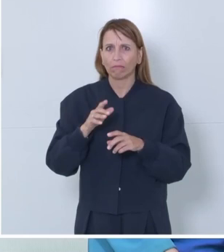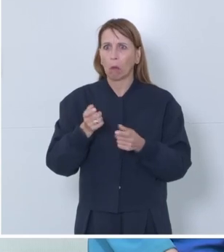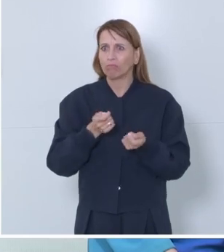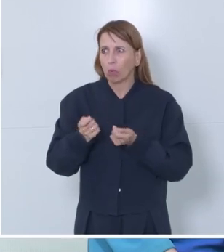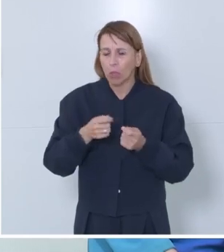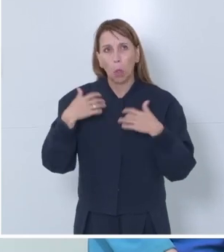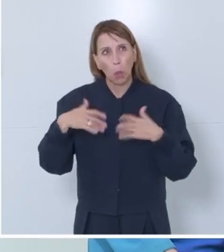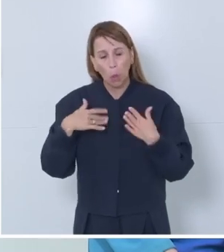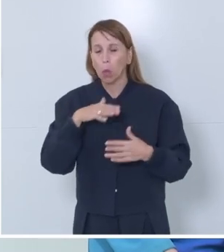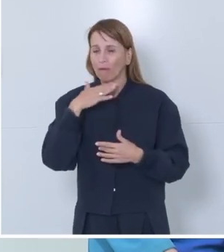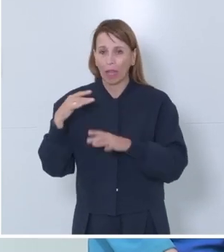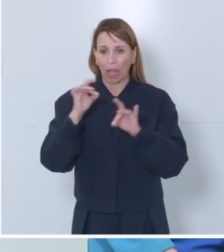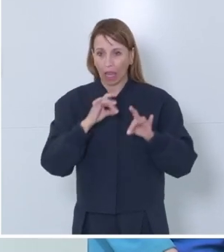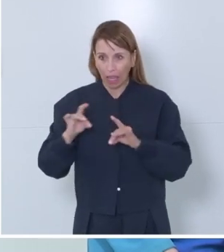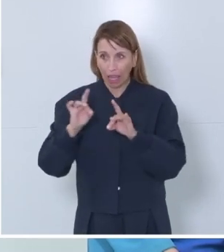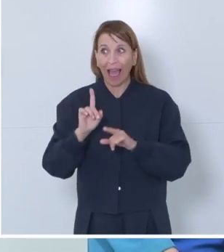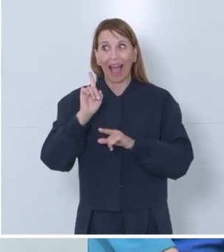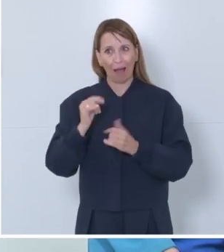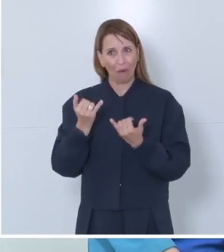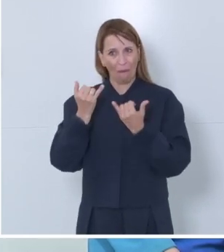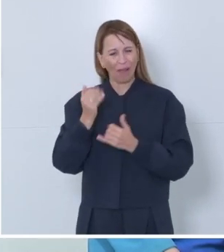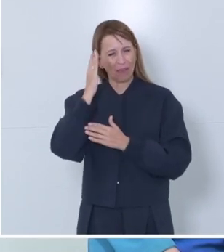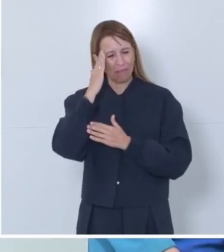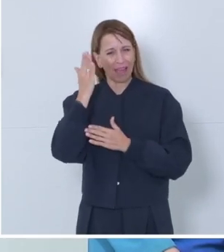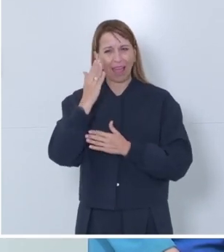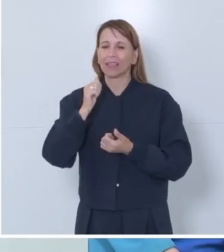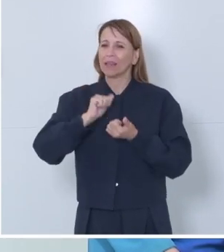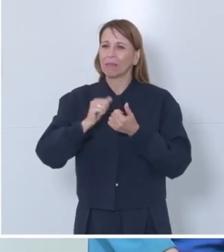bereits bekannte Zivildienst-Pressekonferenz, die immer zum Quartalsabschluss stattfindet,